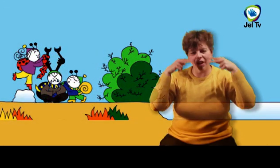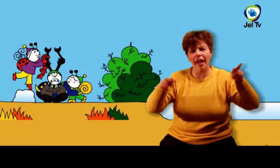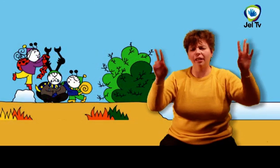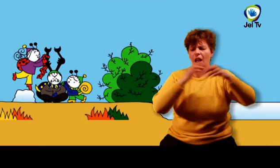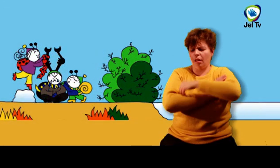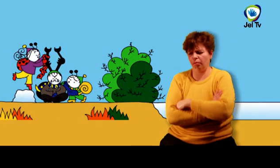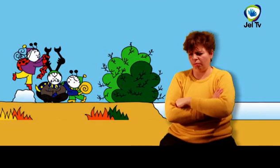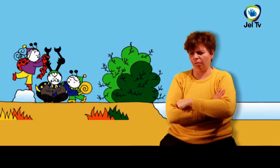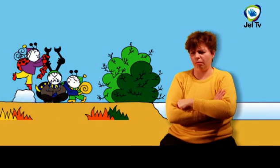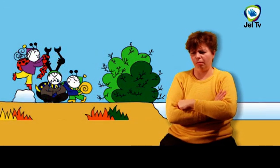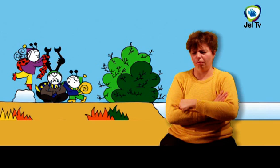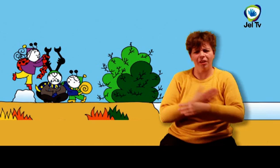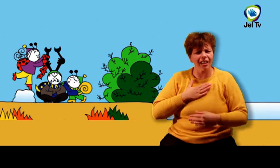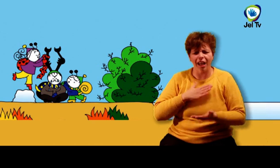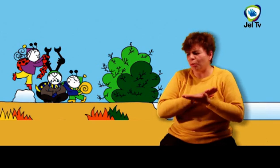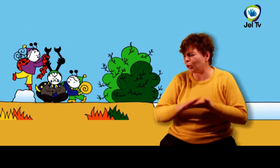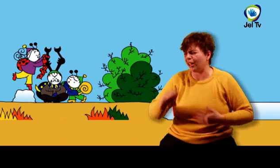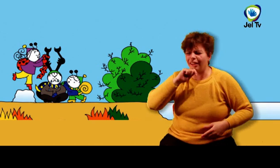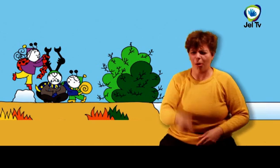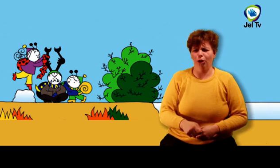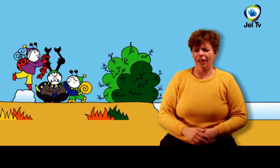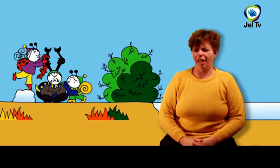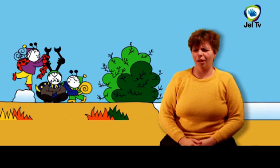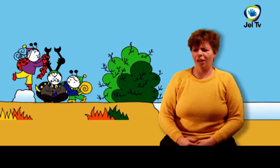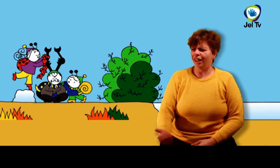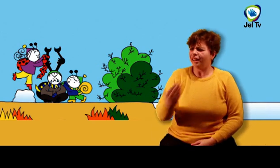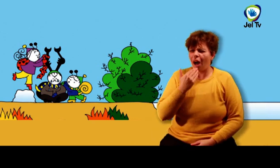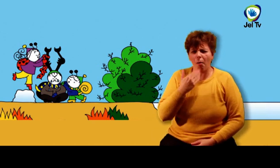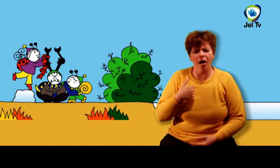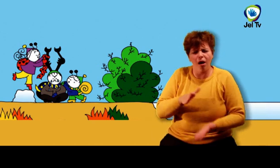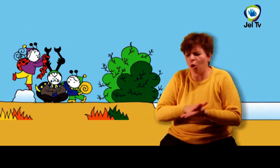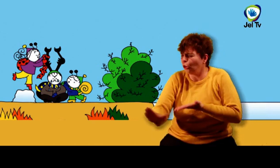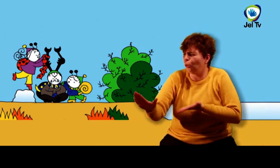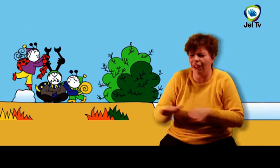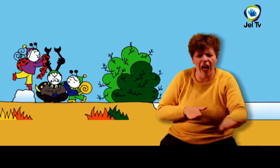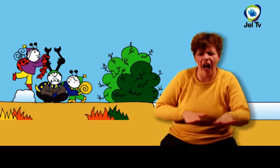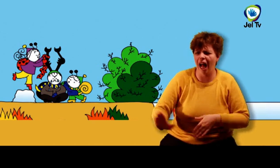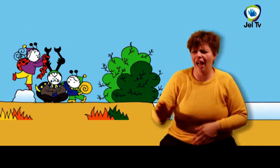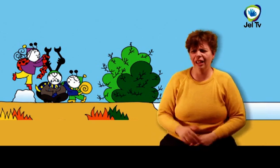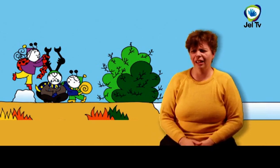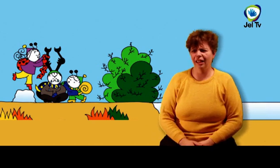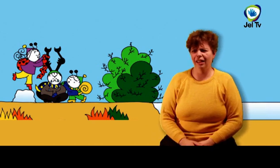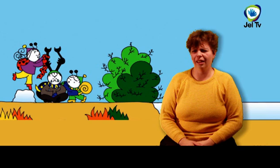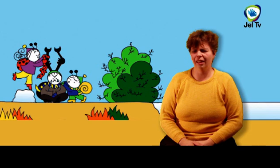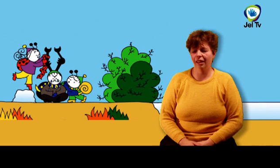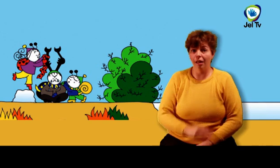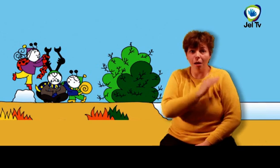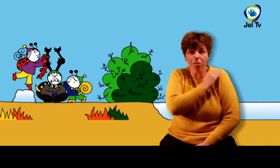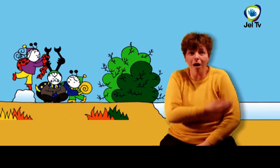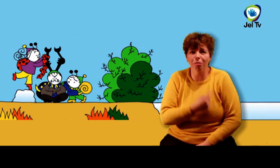Nekem ez sosem fog sikerülni! Nem akarok csúszkálni a jégen!